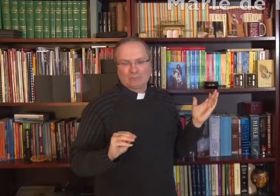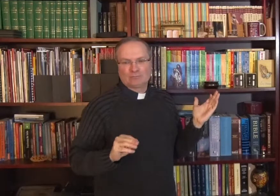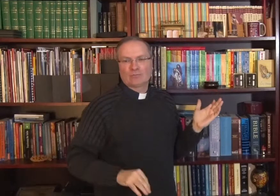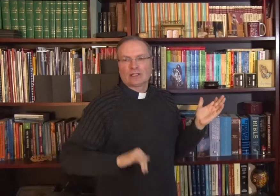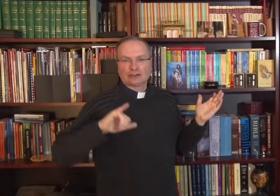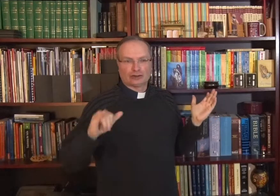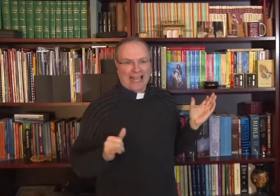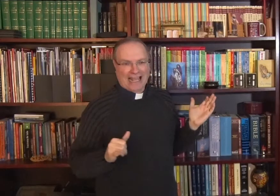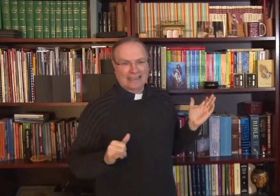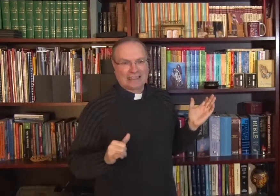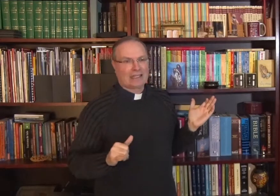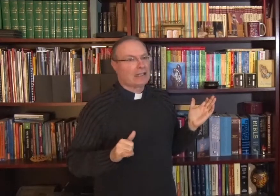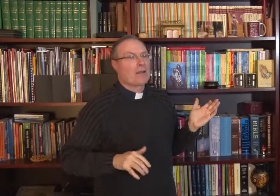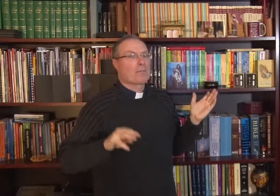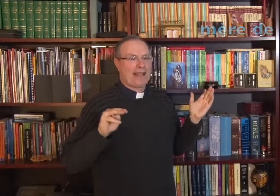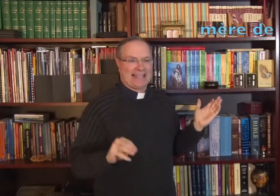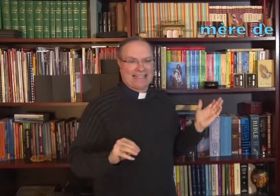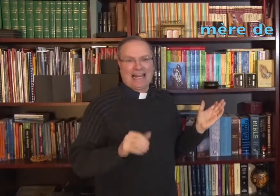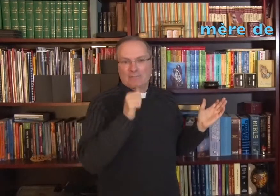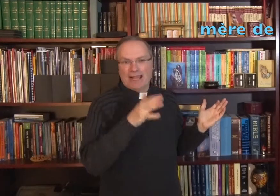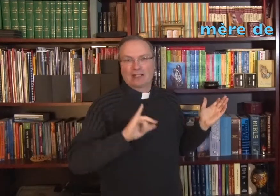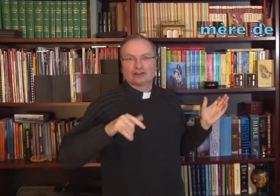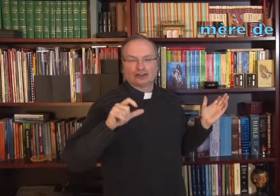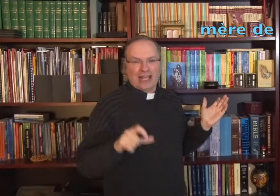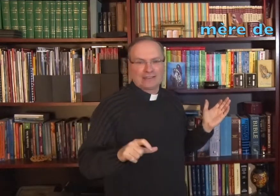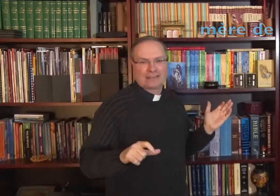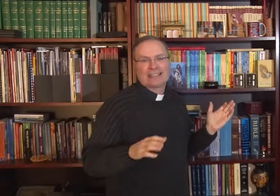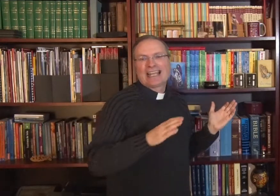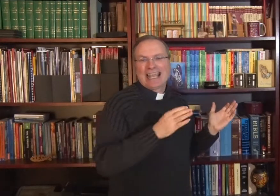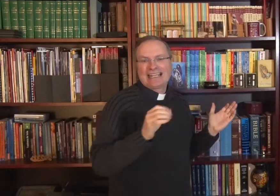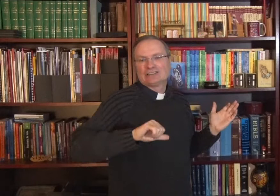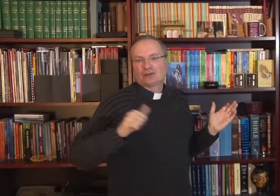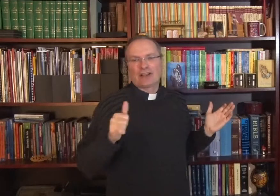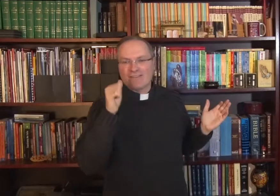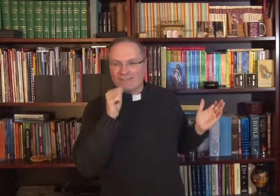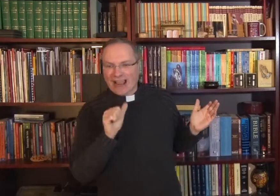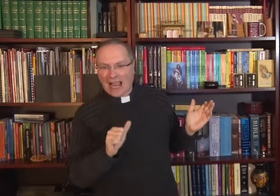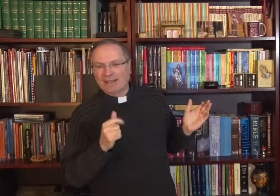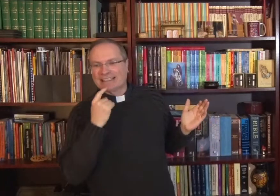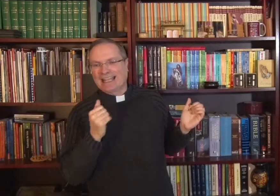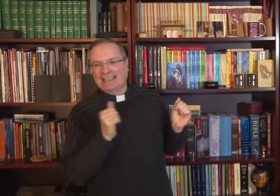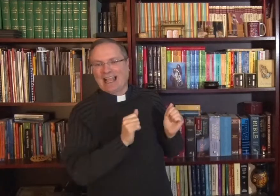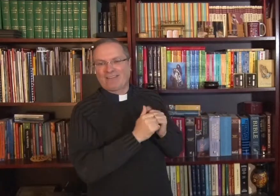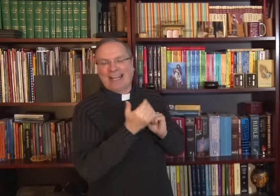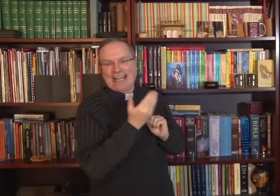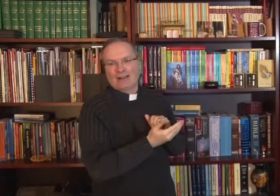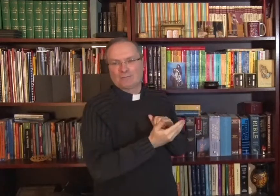Jeanne, Marie la mère de Jacques et les autres femmes qui étaient avec elles,